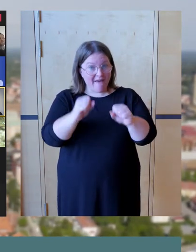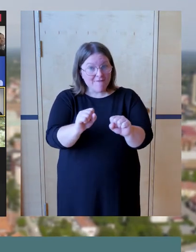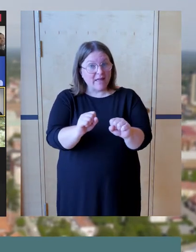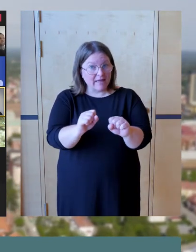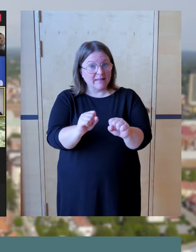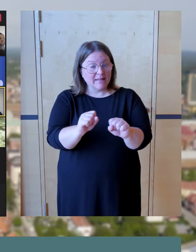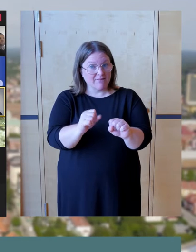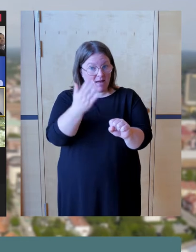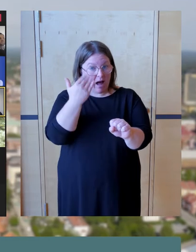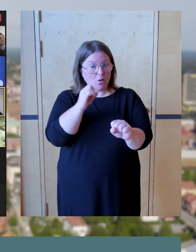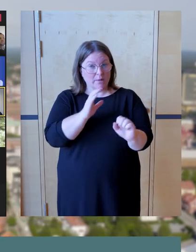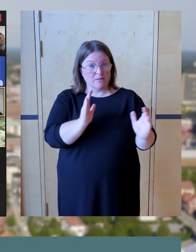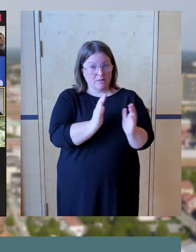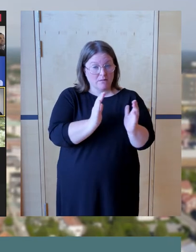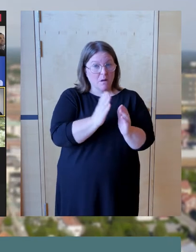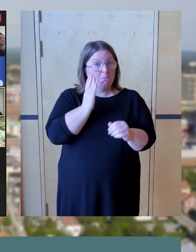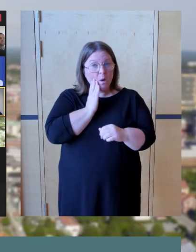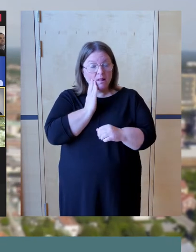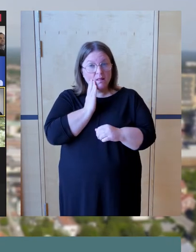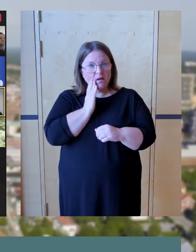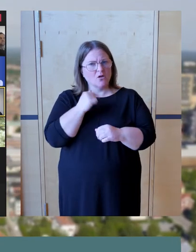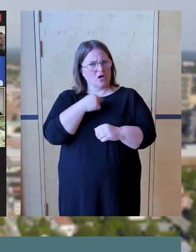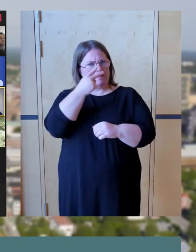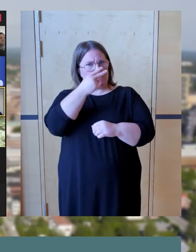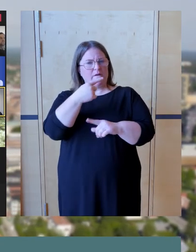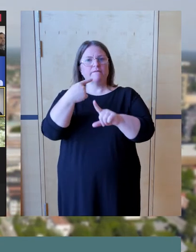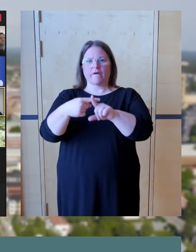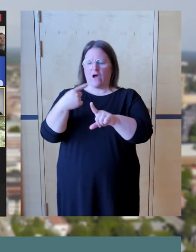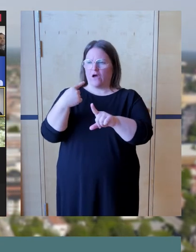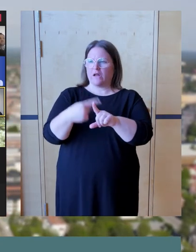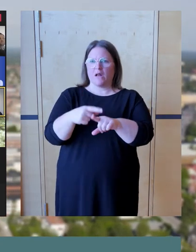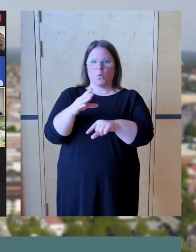Och det är väl det vi ser också att det kan finnas fördelar något tror att du har jag stor Men vi hoppas